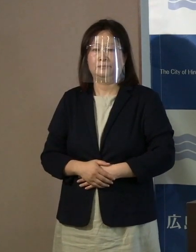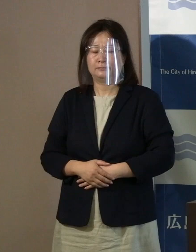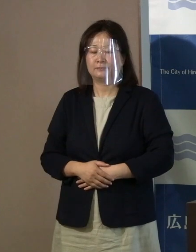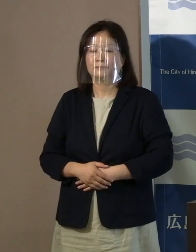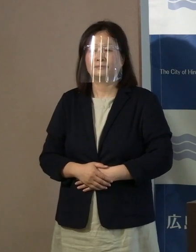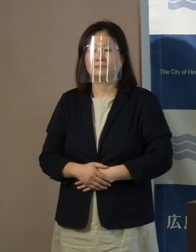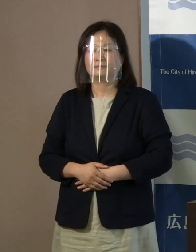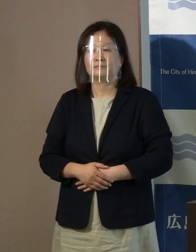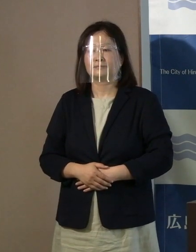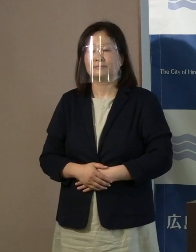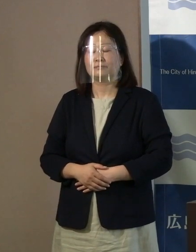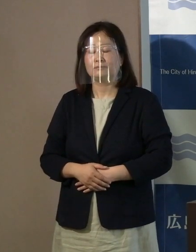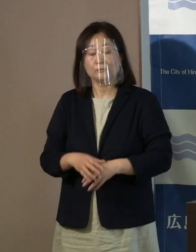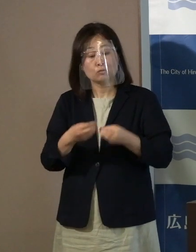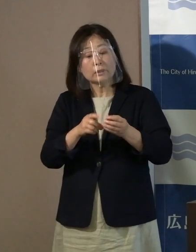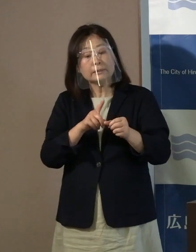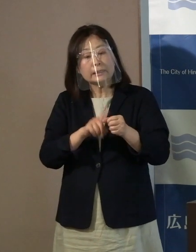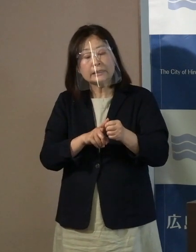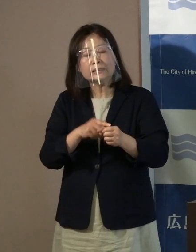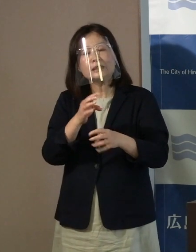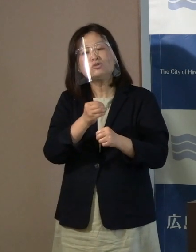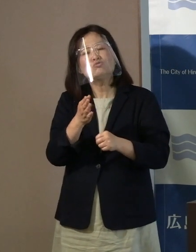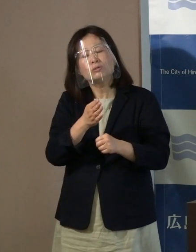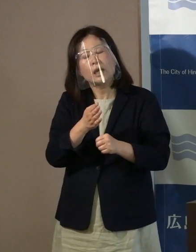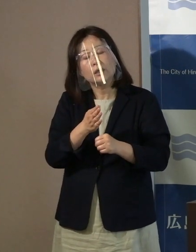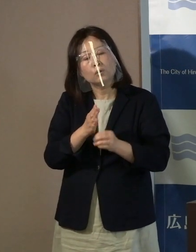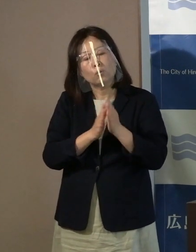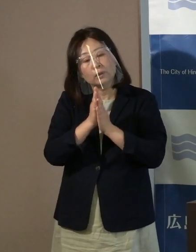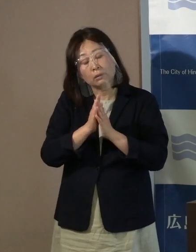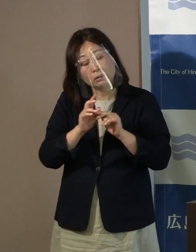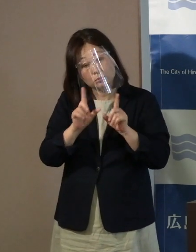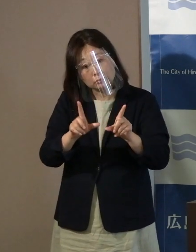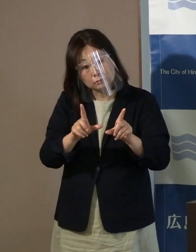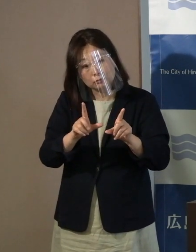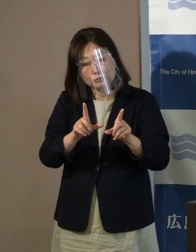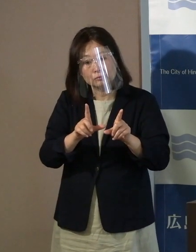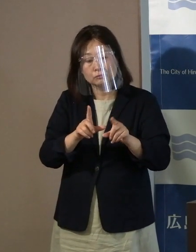(記者)具体的に､いつ頃お願いしようとか､ いつ頃発表しようとかっていうのは｡